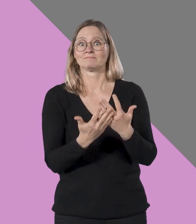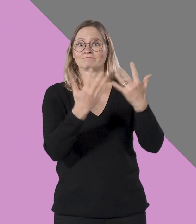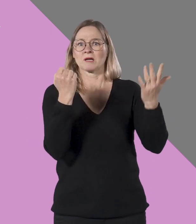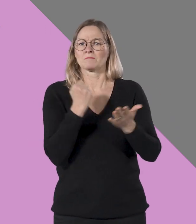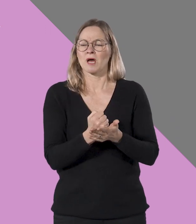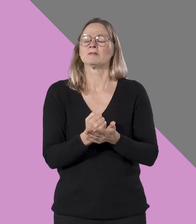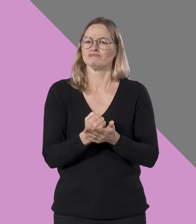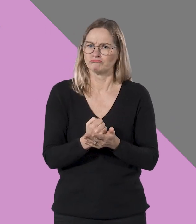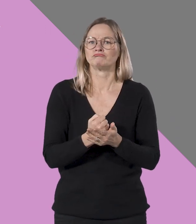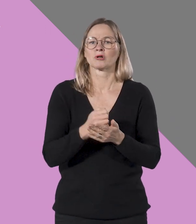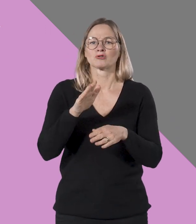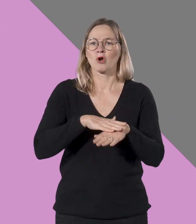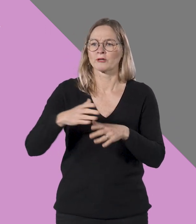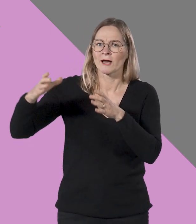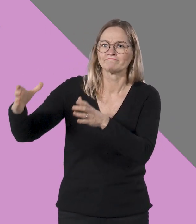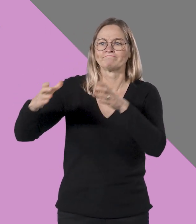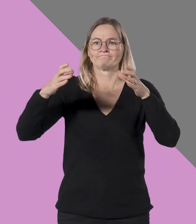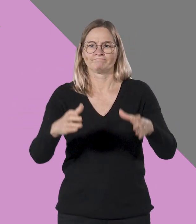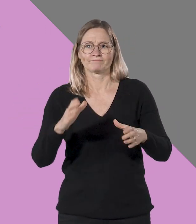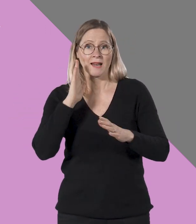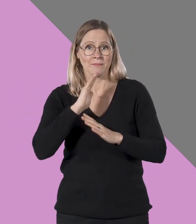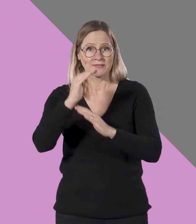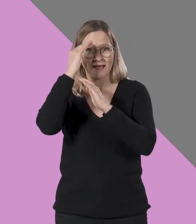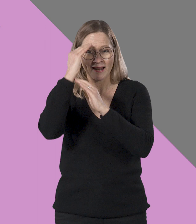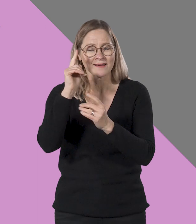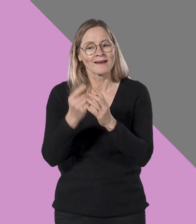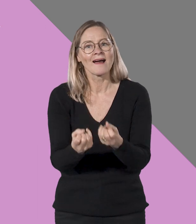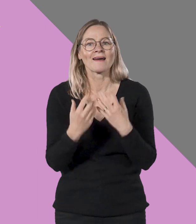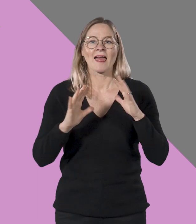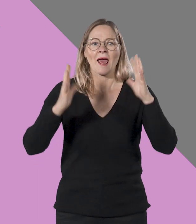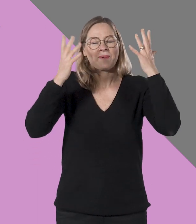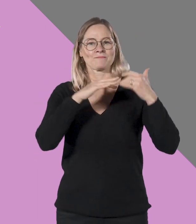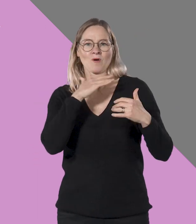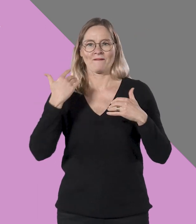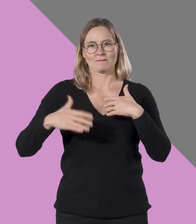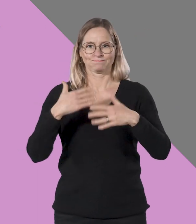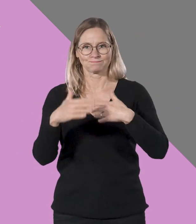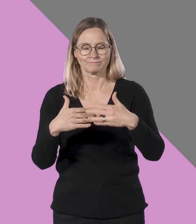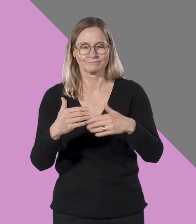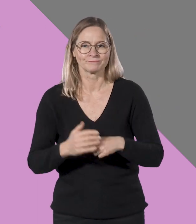ja monet päättivätkin hankkia koiran lemmikiksi elämää rikastuttamaan.